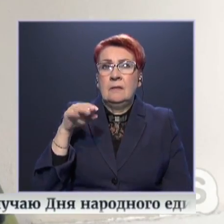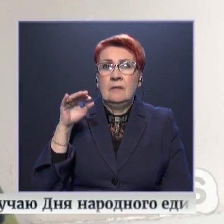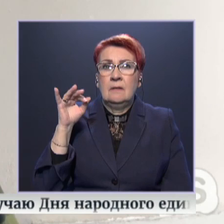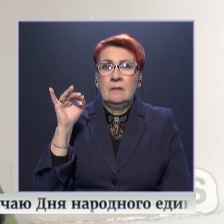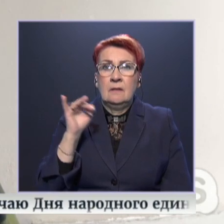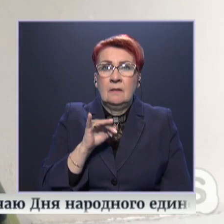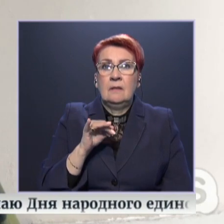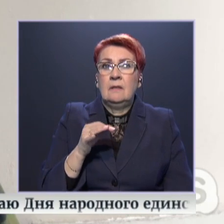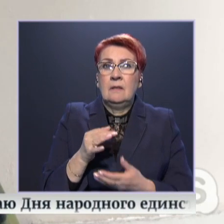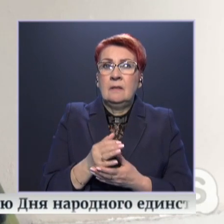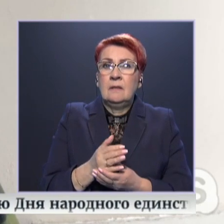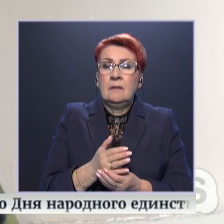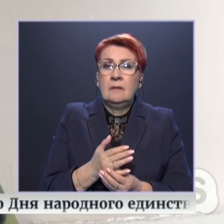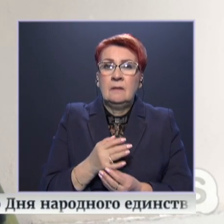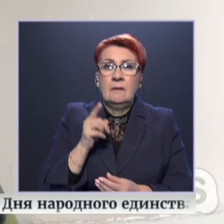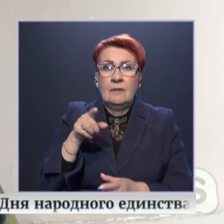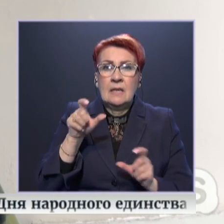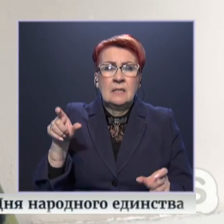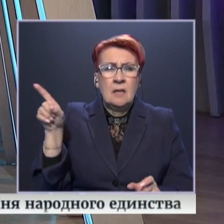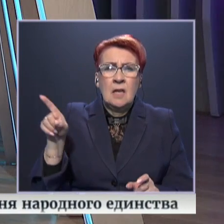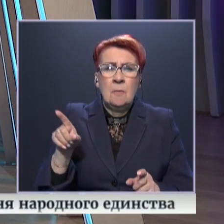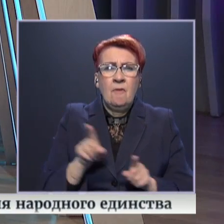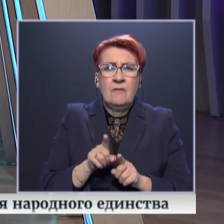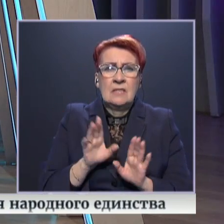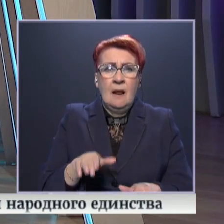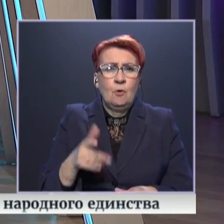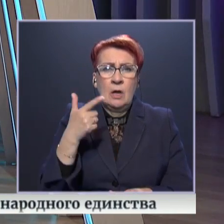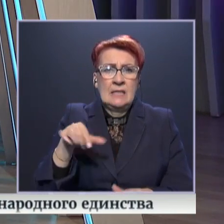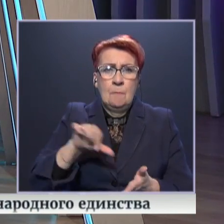популярно и они в принципе все равно на каком языке присутствовать им Главное чтобы он заплатили там